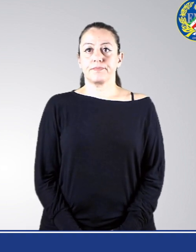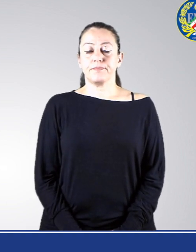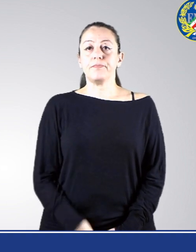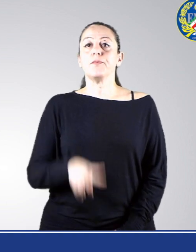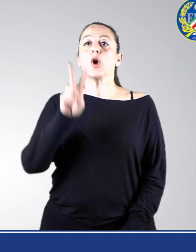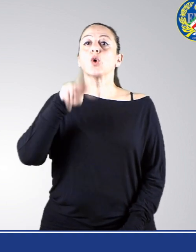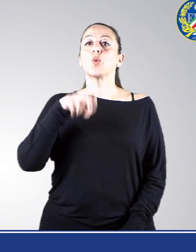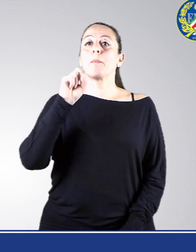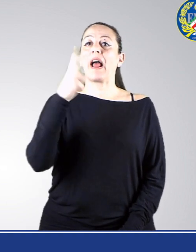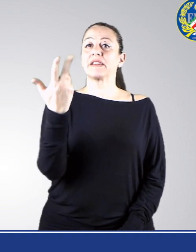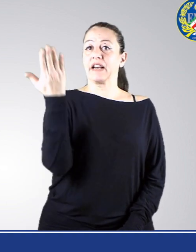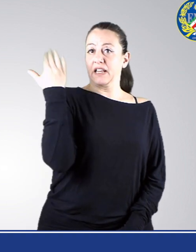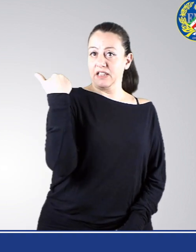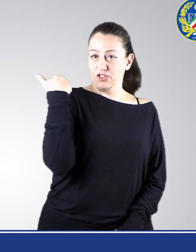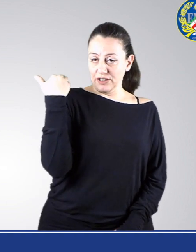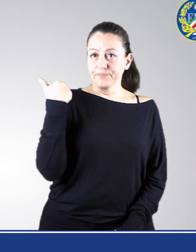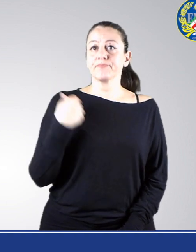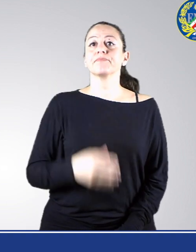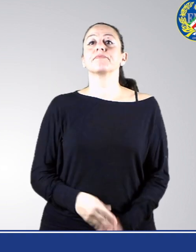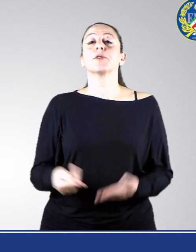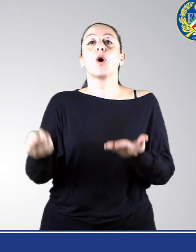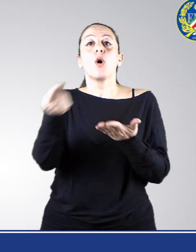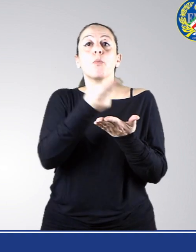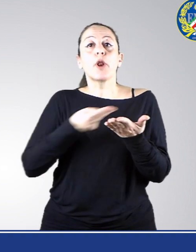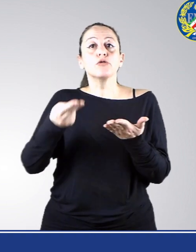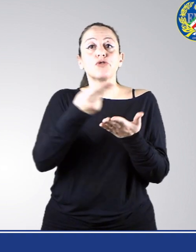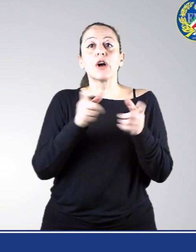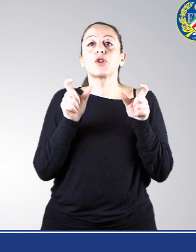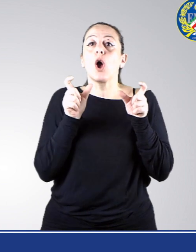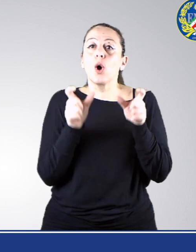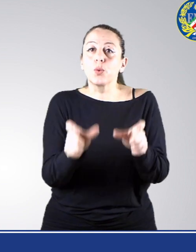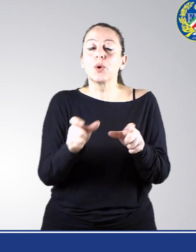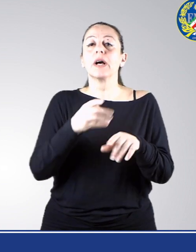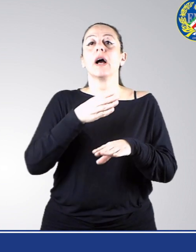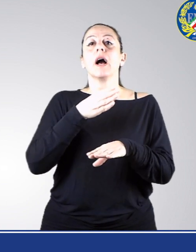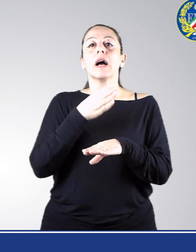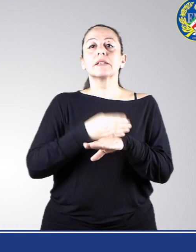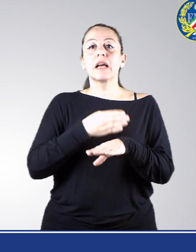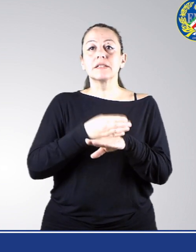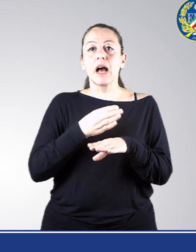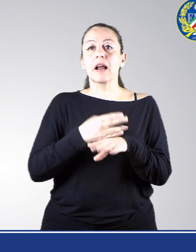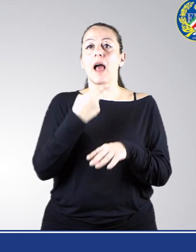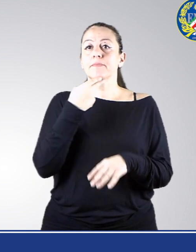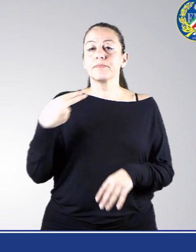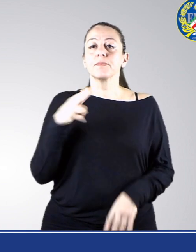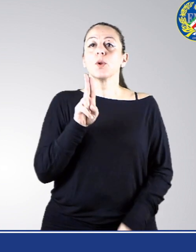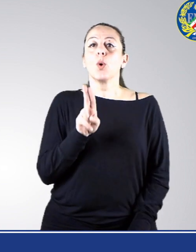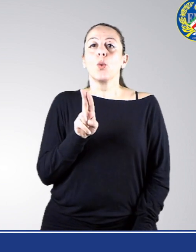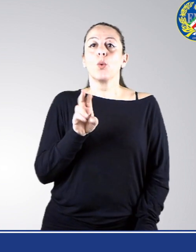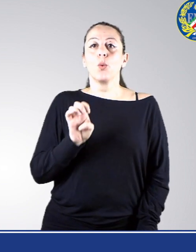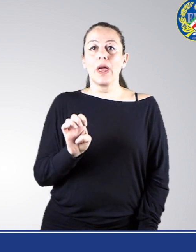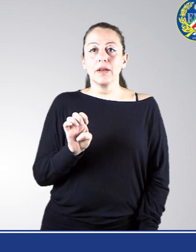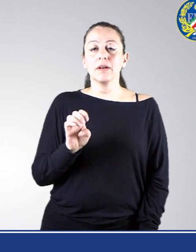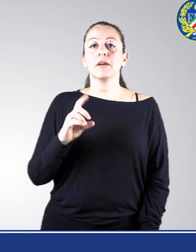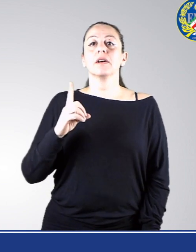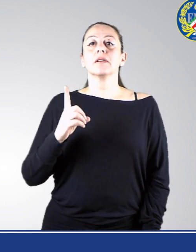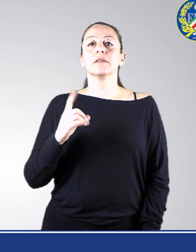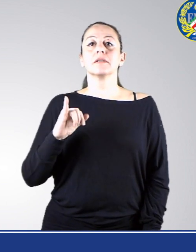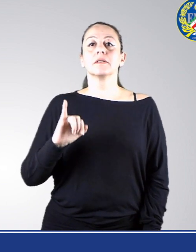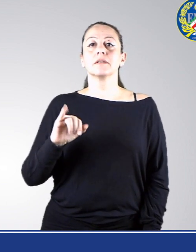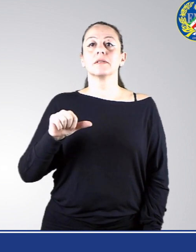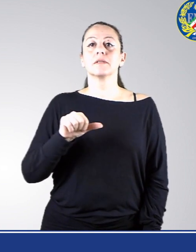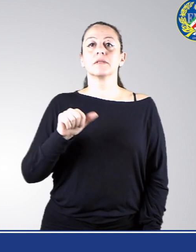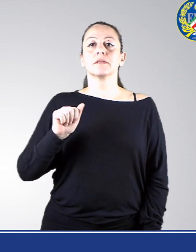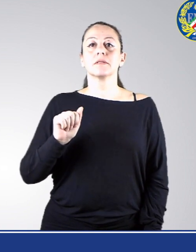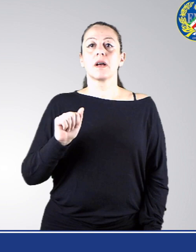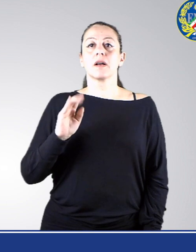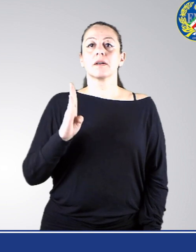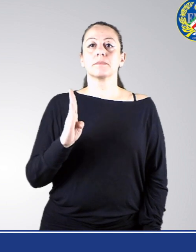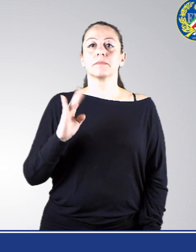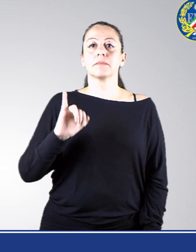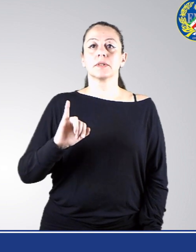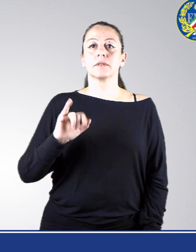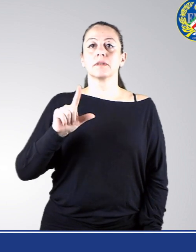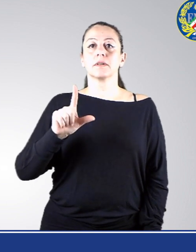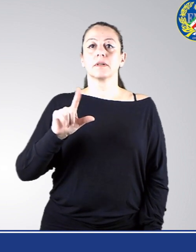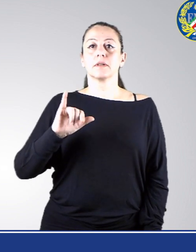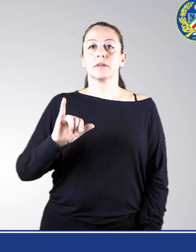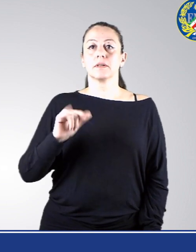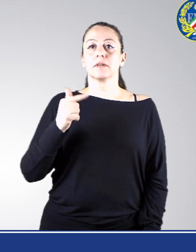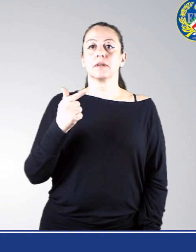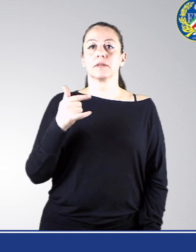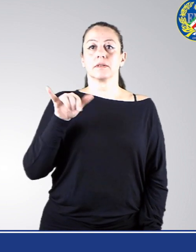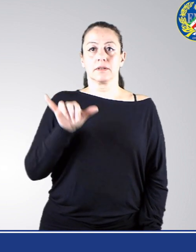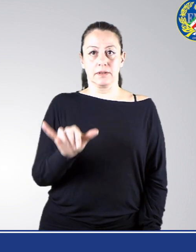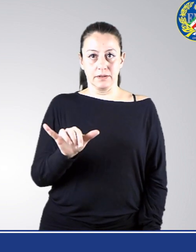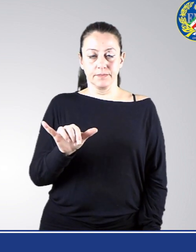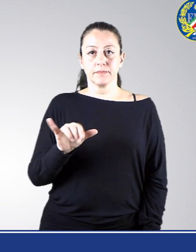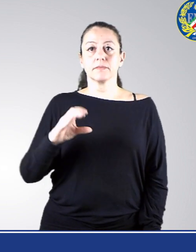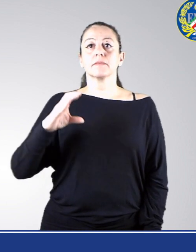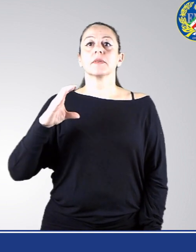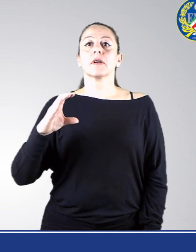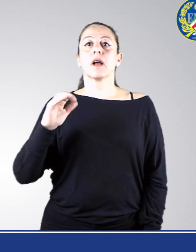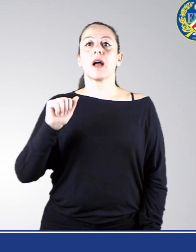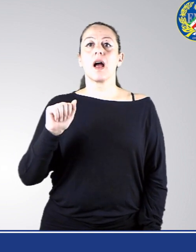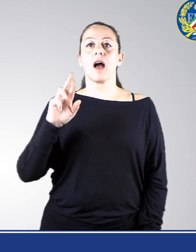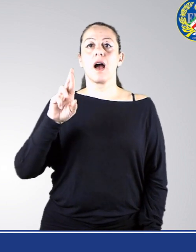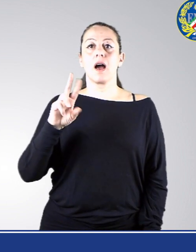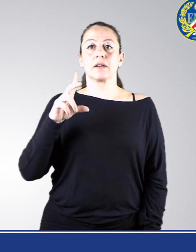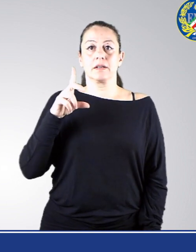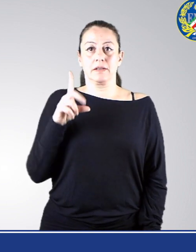Il Progetto di realizzare una Disability Card Europea è stato approvato nel dicembre 2013